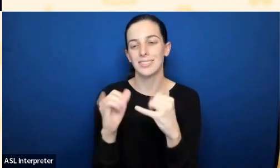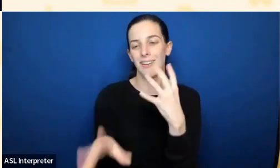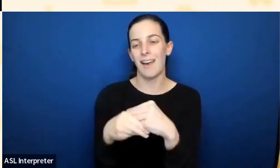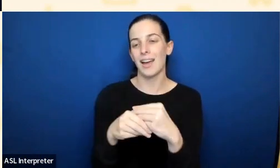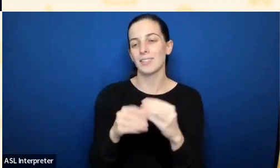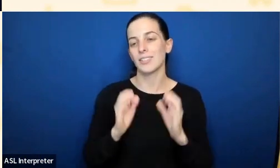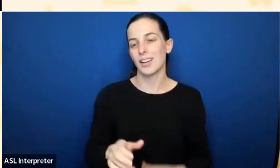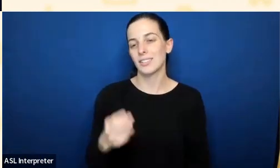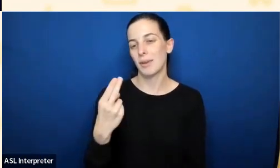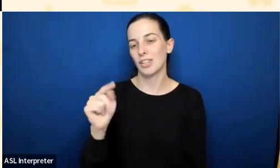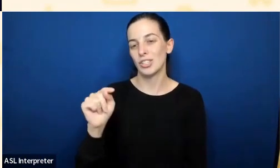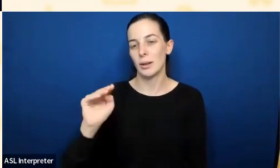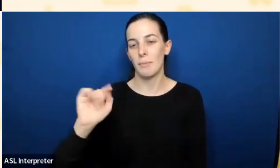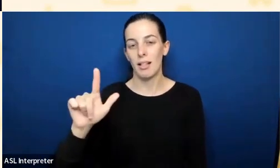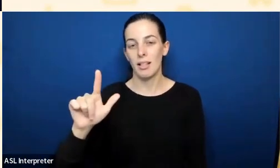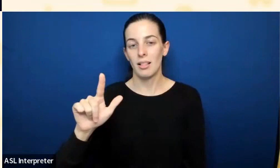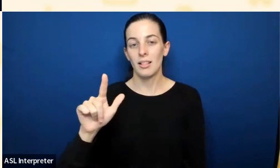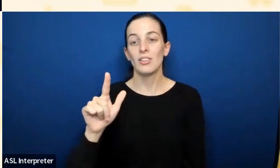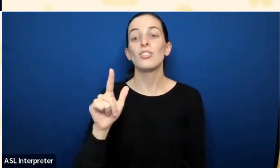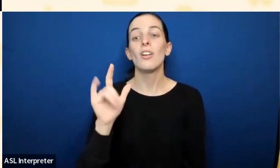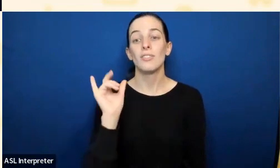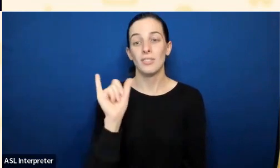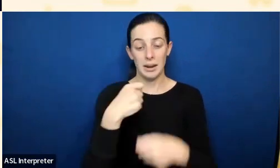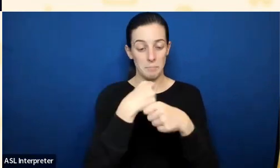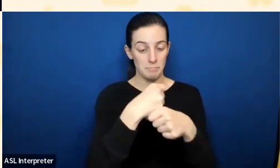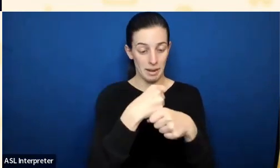Así que básicamente lo extraje y lo pegué en este archivo HTML para usted.